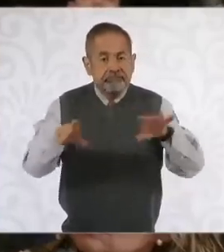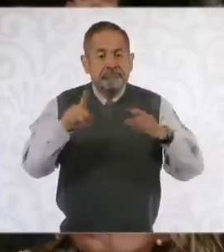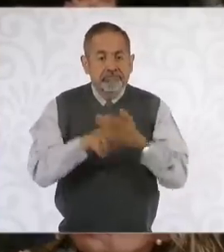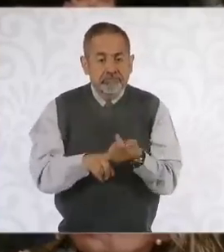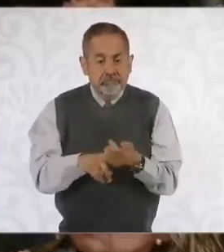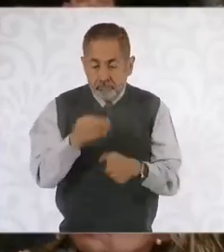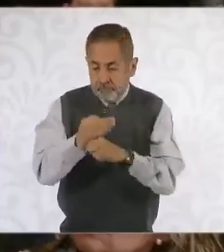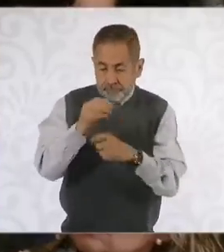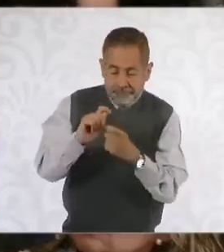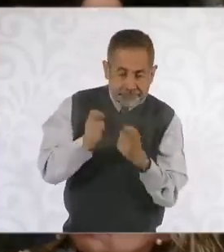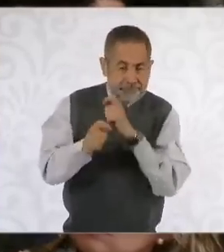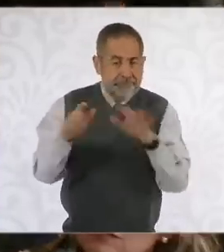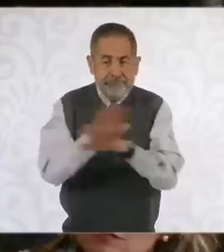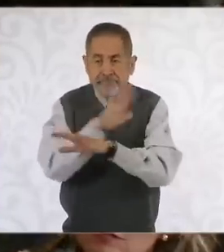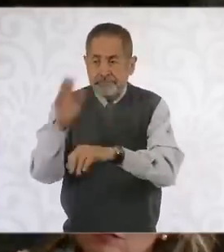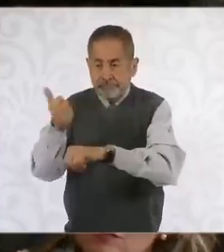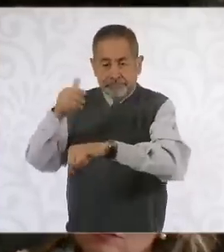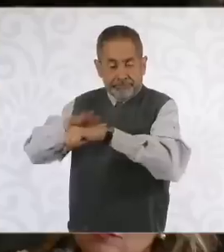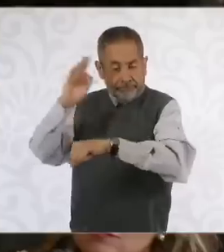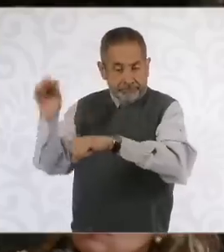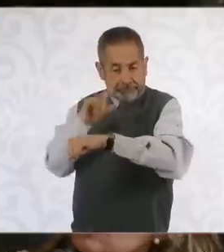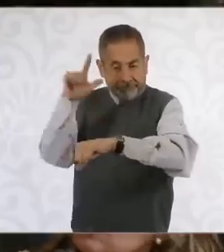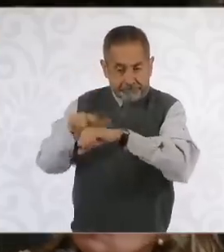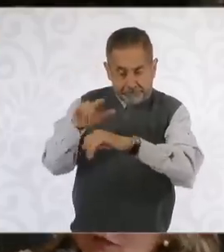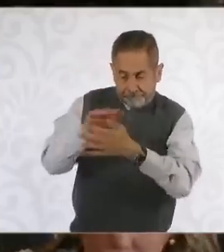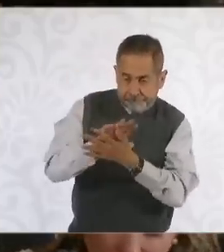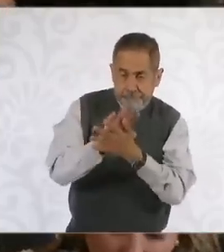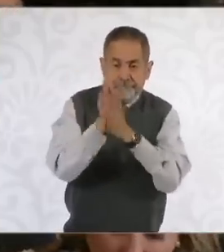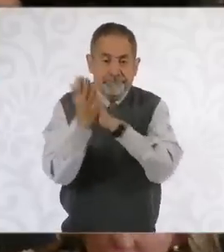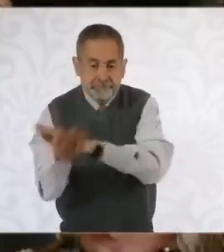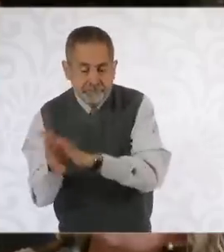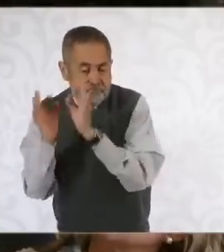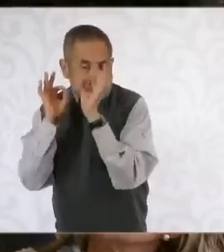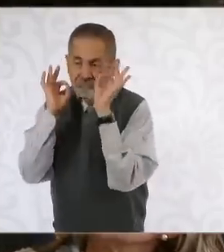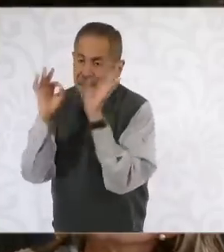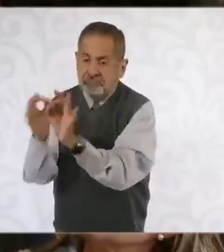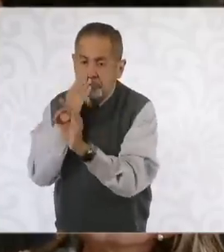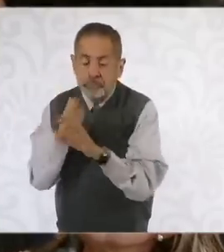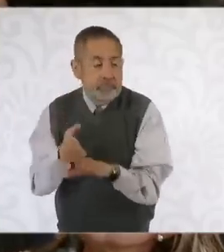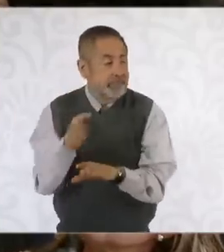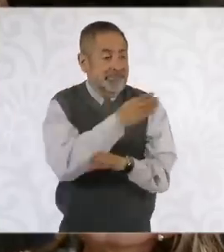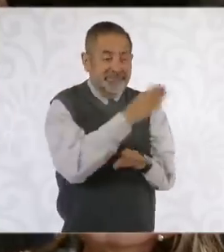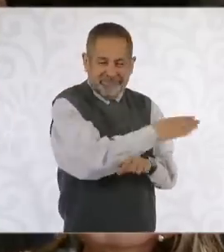Administración federal y en los tiempos del prian esto generaba incertidumbre entre los